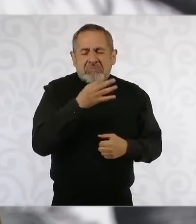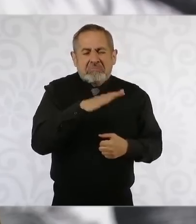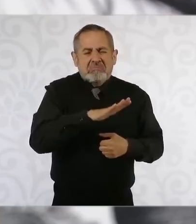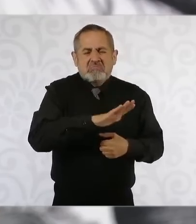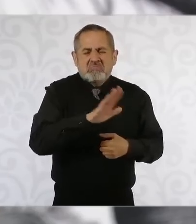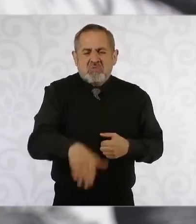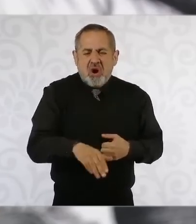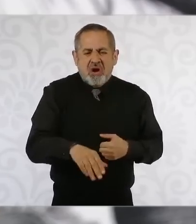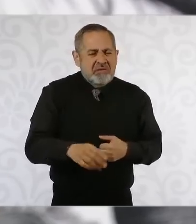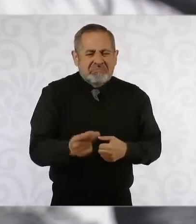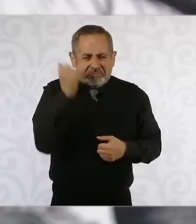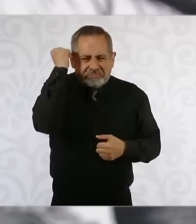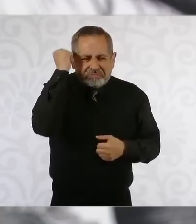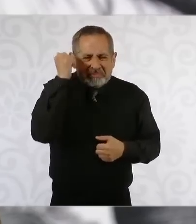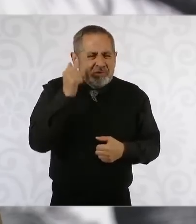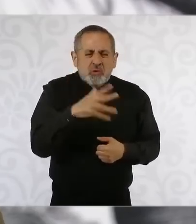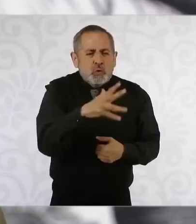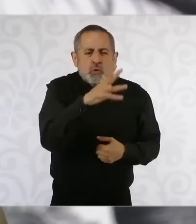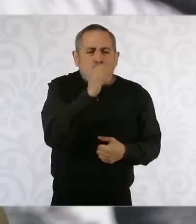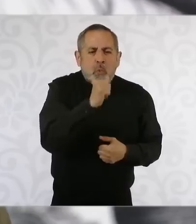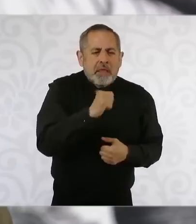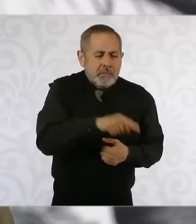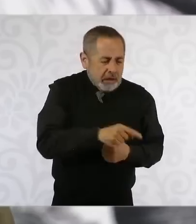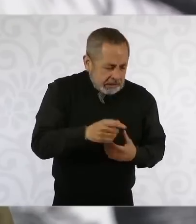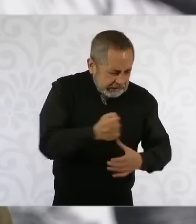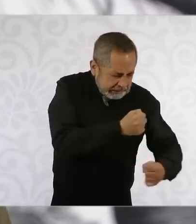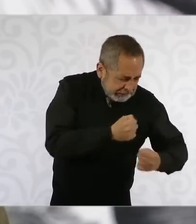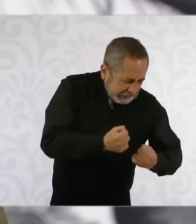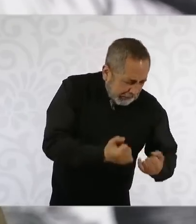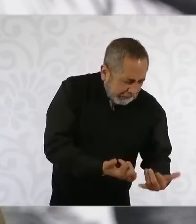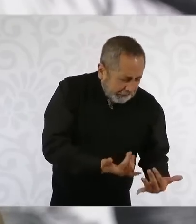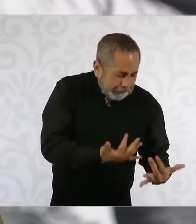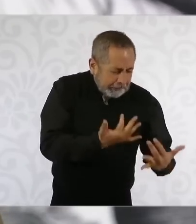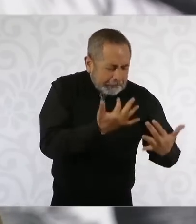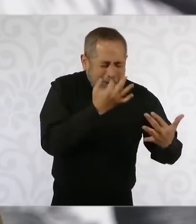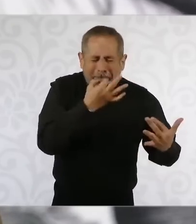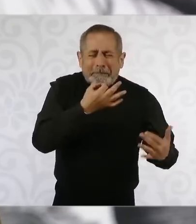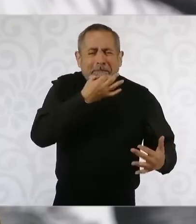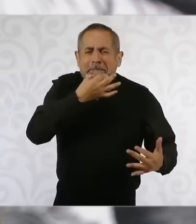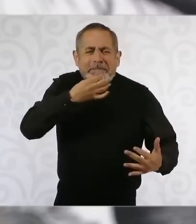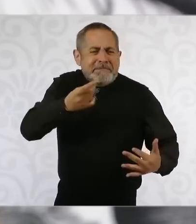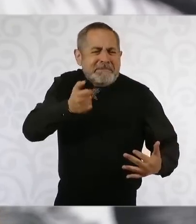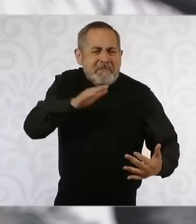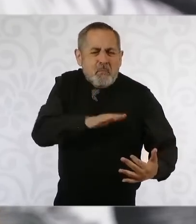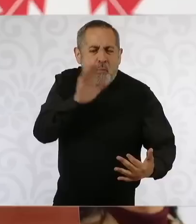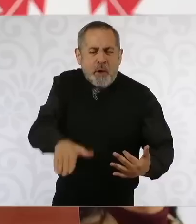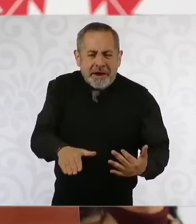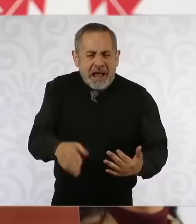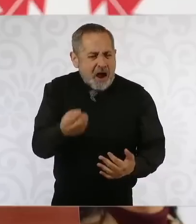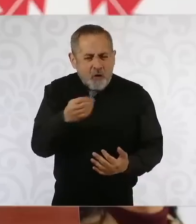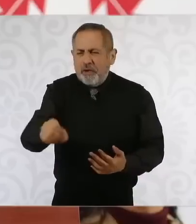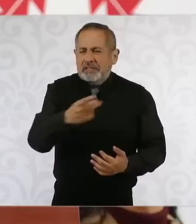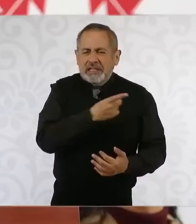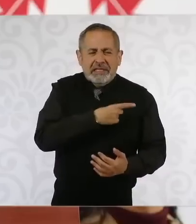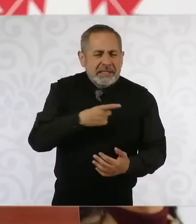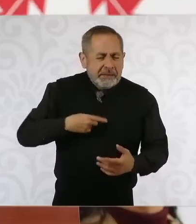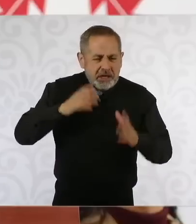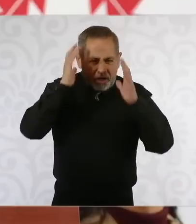fulminado producto de los vapores que presenta la síntesis de El fentanilo ahora la pregunta que nos